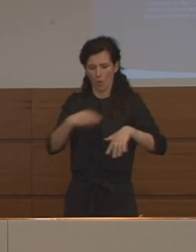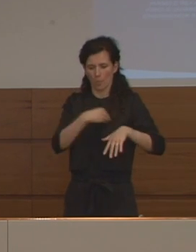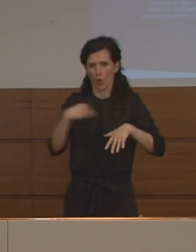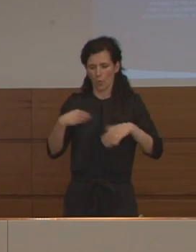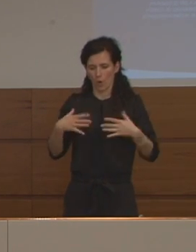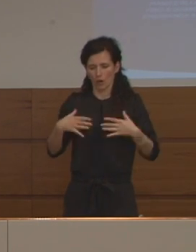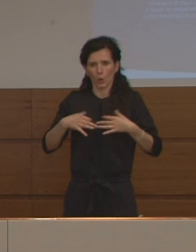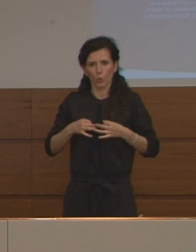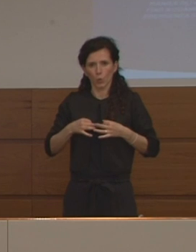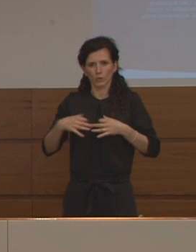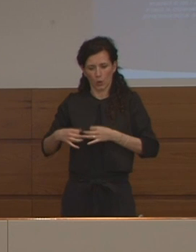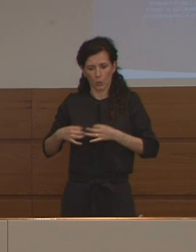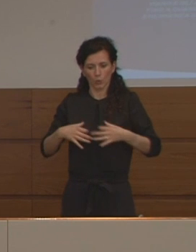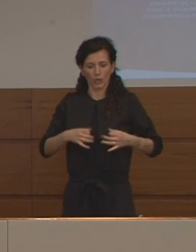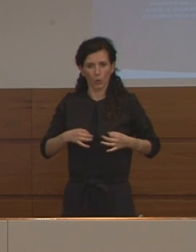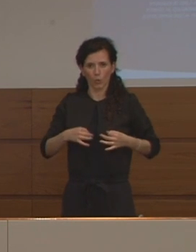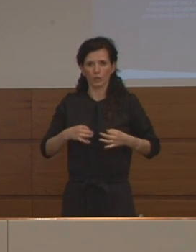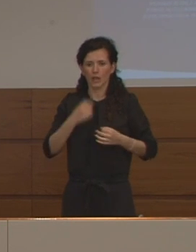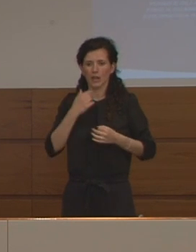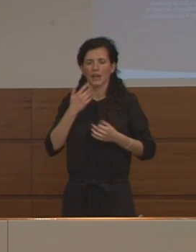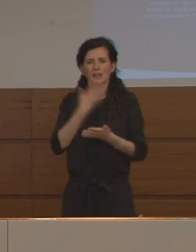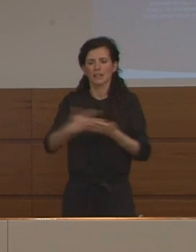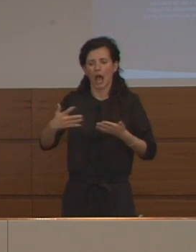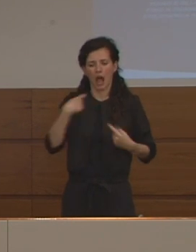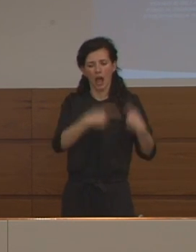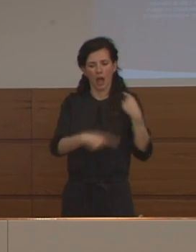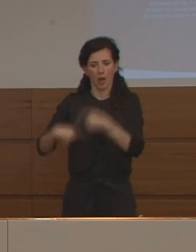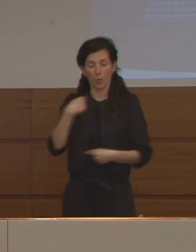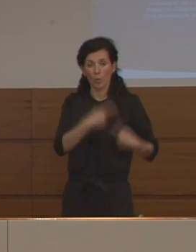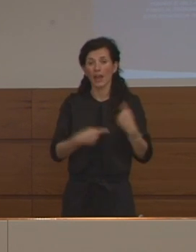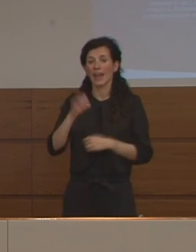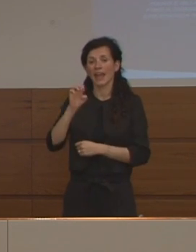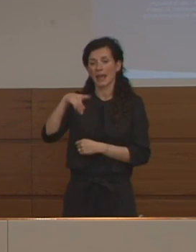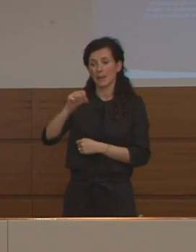e dunque l'eparina, quindi l'anticoagulante, farebbe effetto"